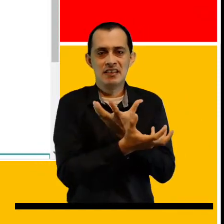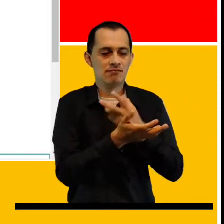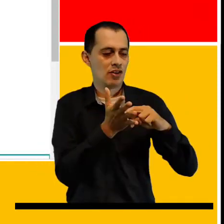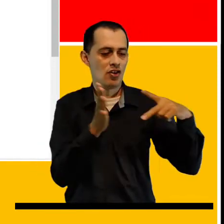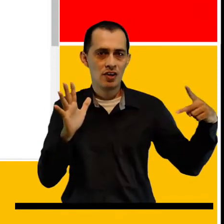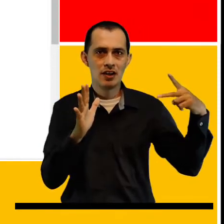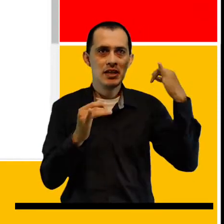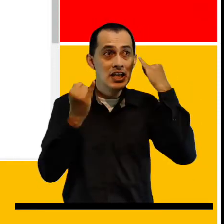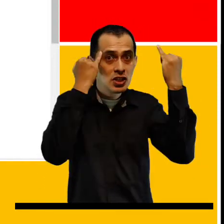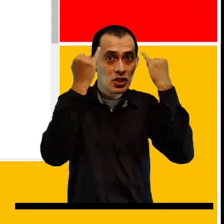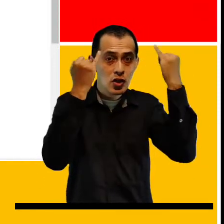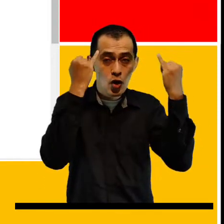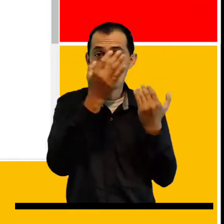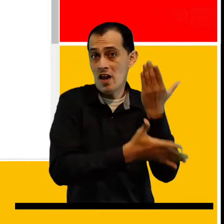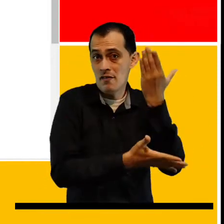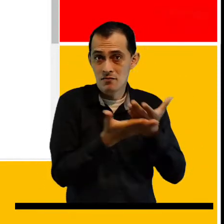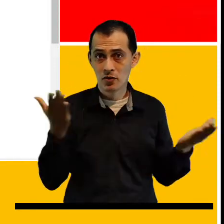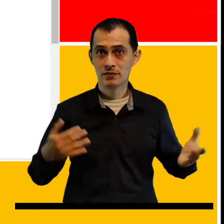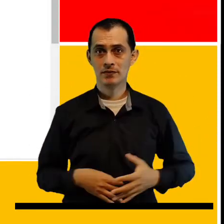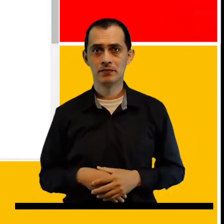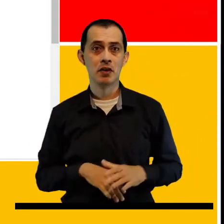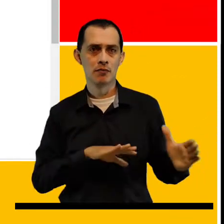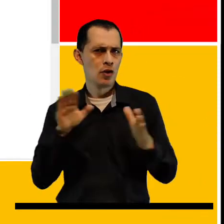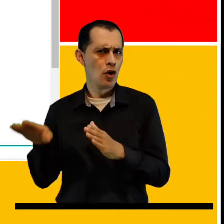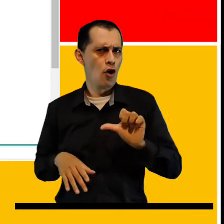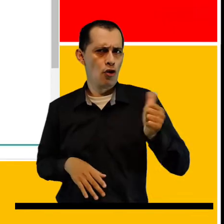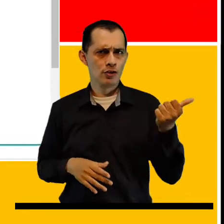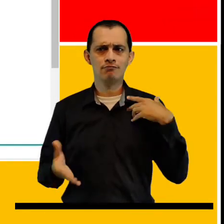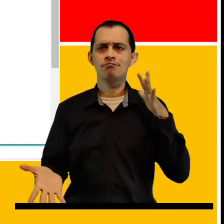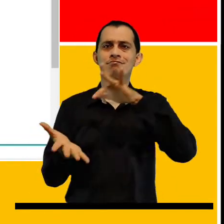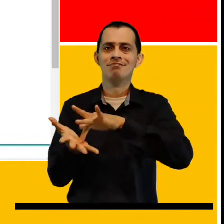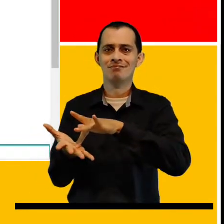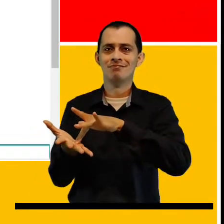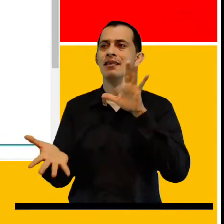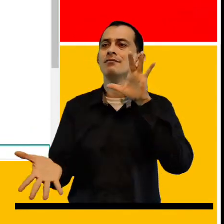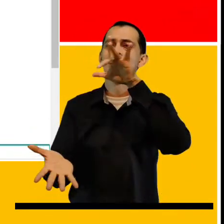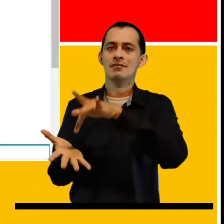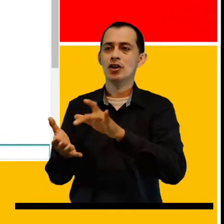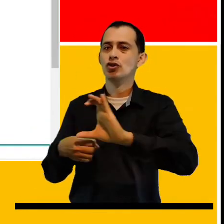participación ciudadana, todos aquellos apoyos que se hagan a que la ciudadanía participe